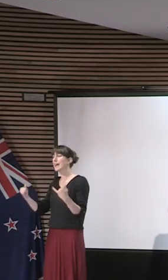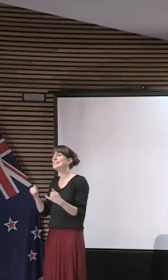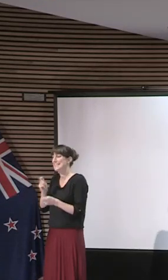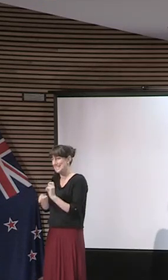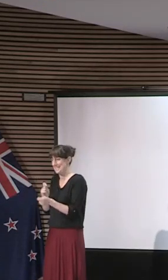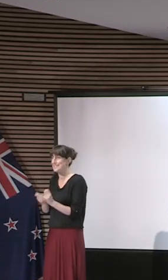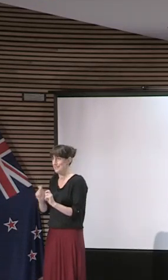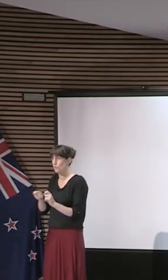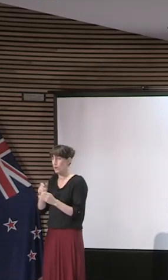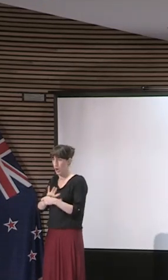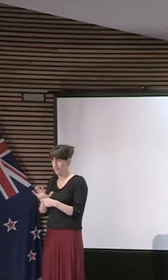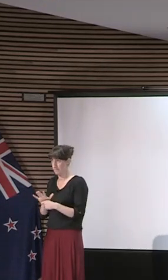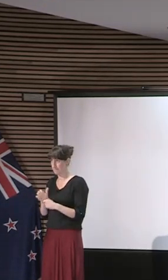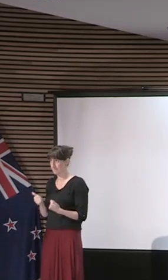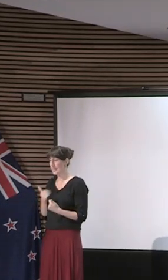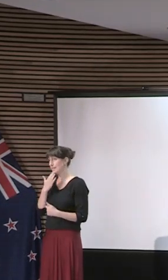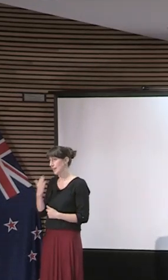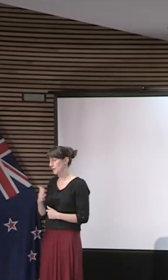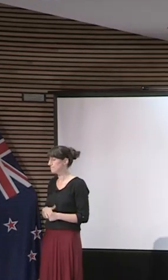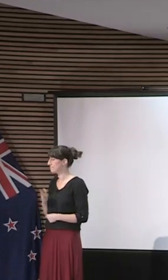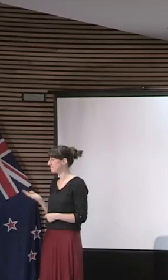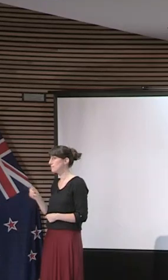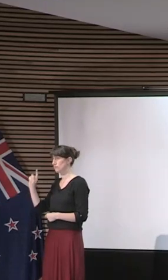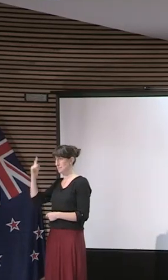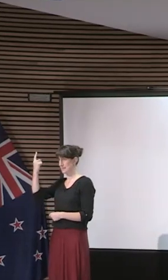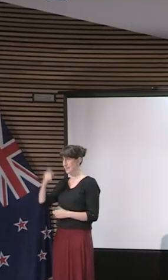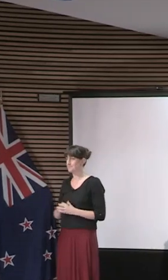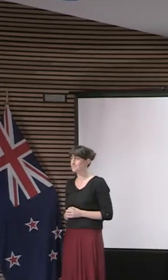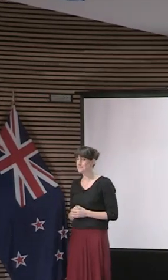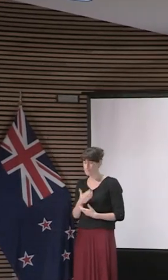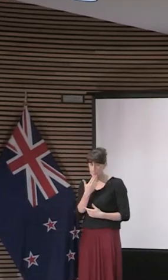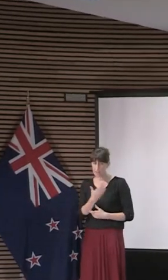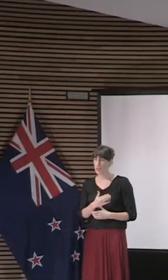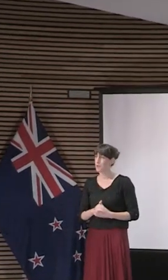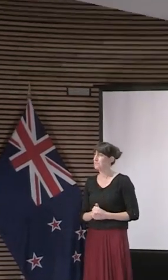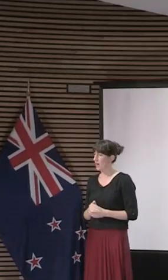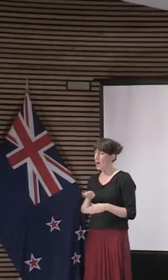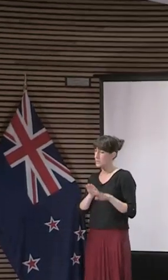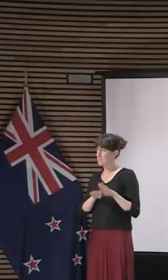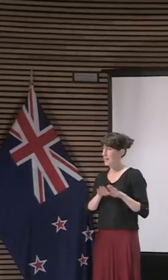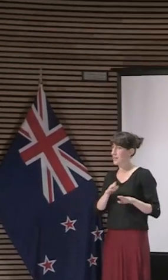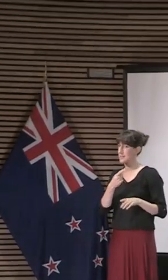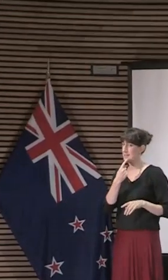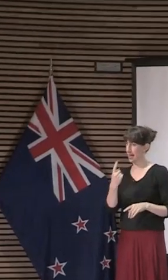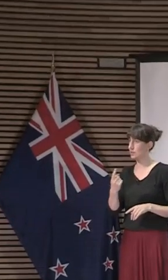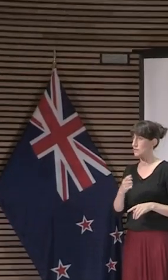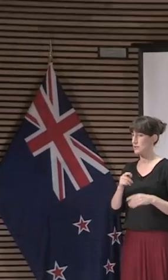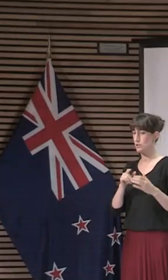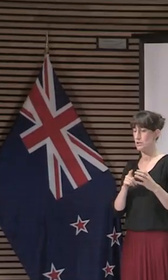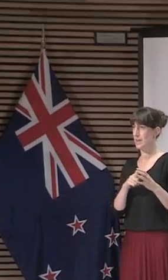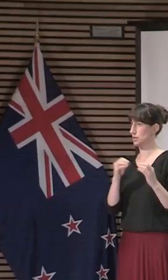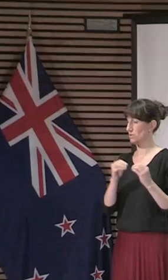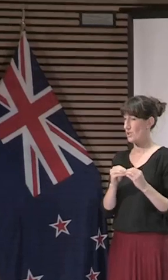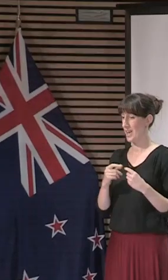ohorere ranei, waea atu a 111.